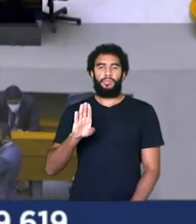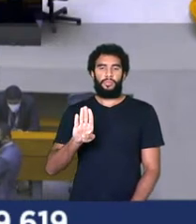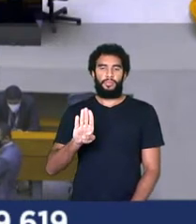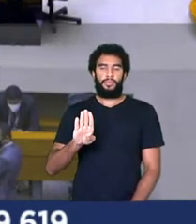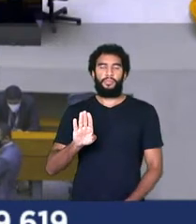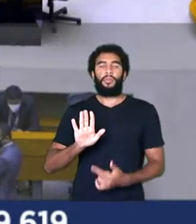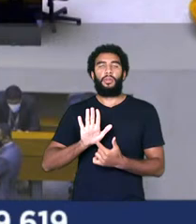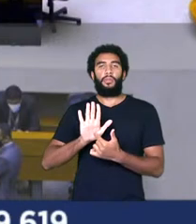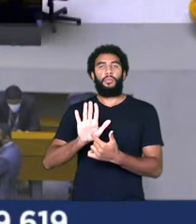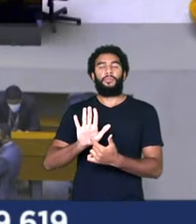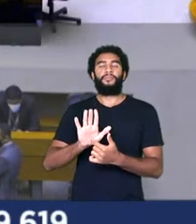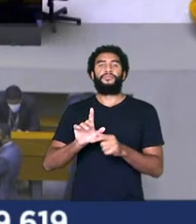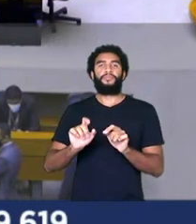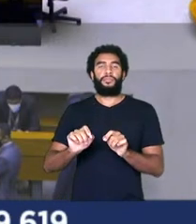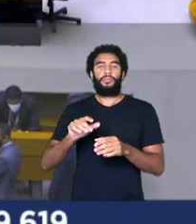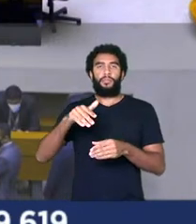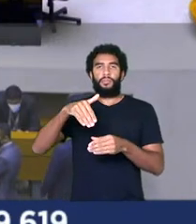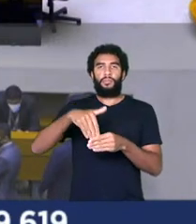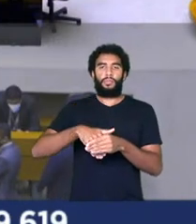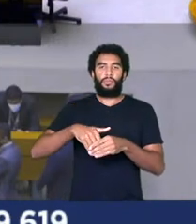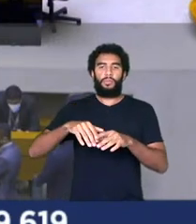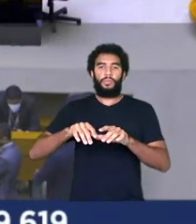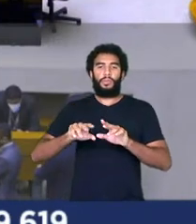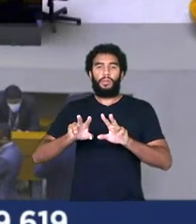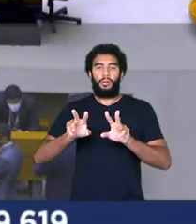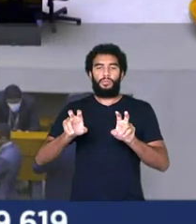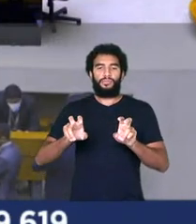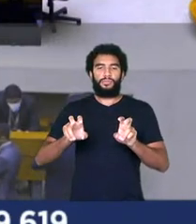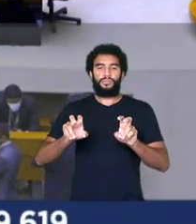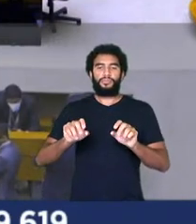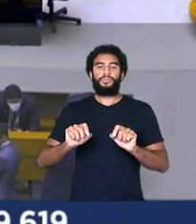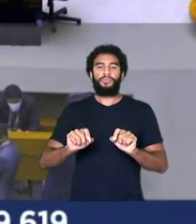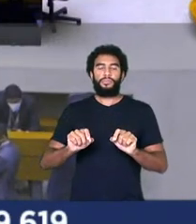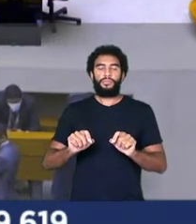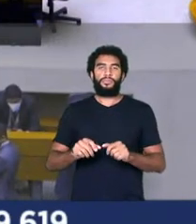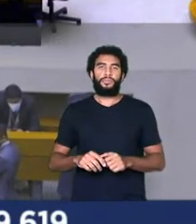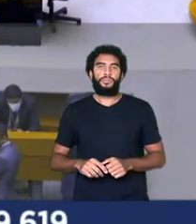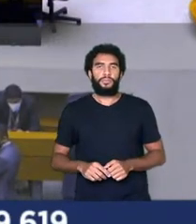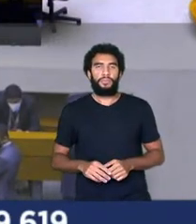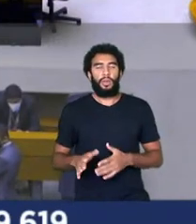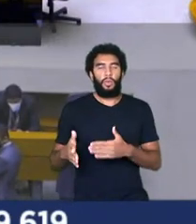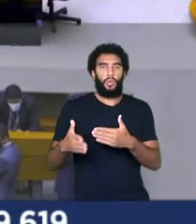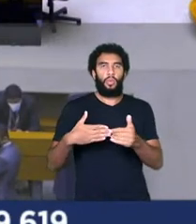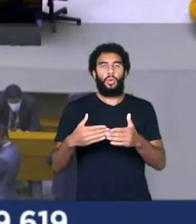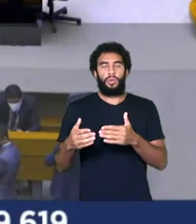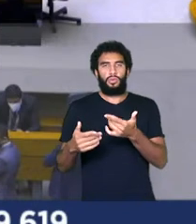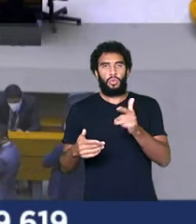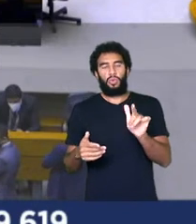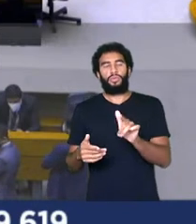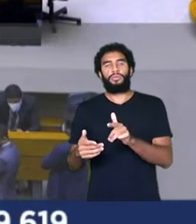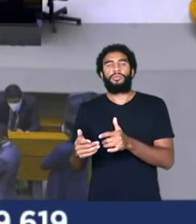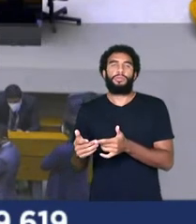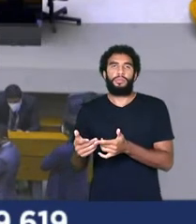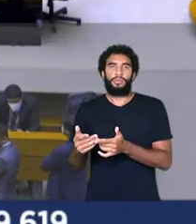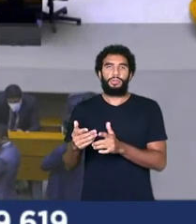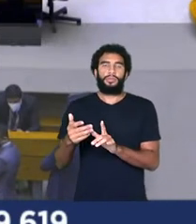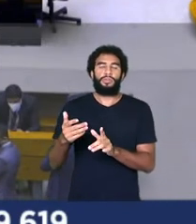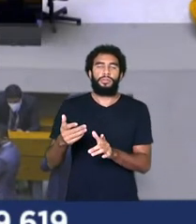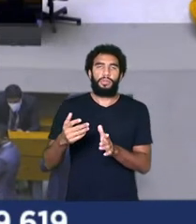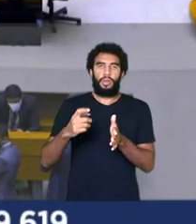DESTAQUE 14 DO PCDOB, ESSE DESTAQUE PREVÊA VOTAÇÃO EM SEPARADO, A PRESSÃO SEM A INCIDÊNCIA DE QUAISQUER OUTRAS CONTRIBUIÇÕES OU